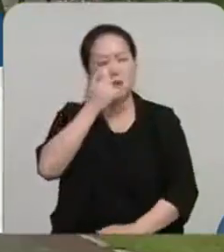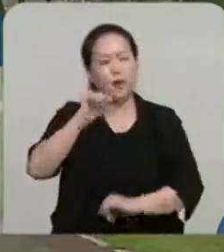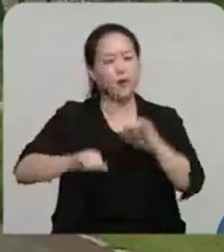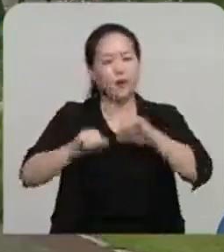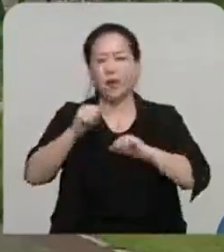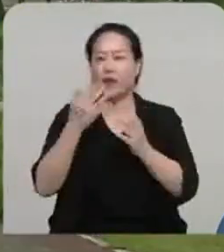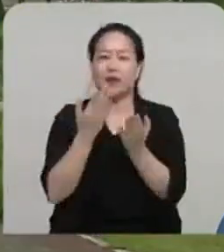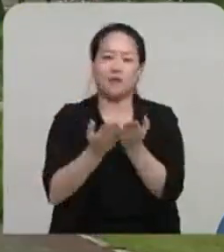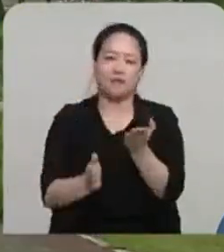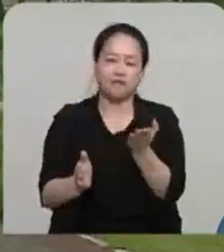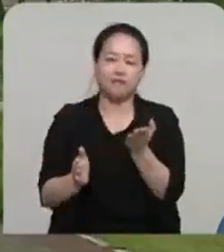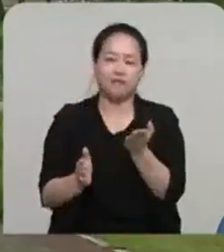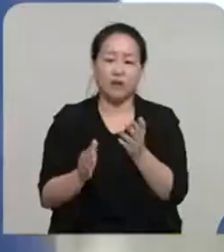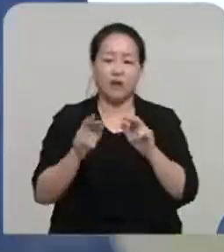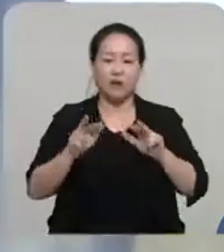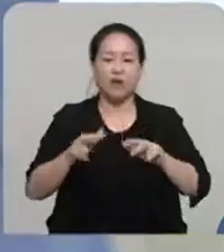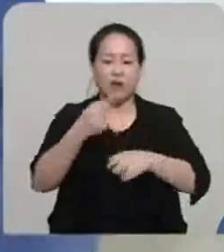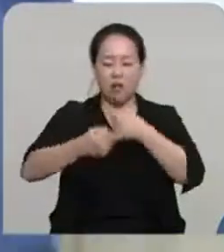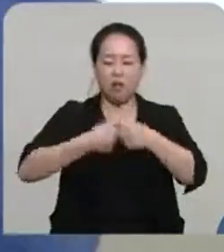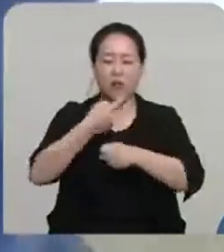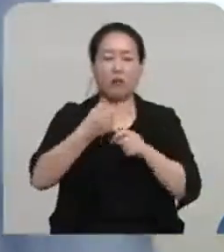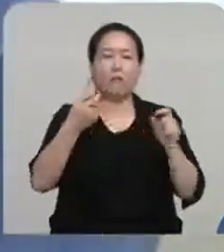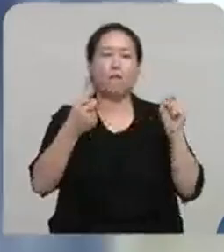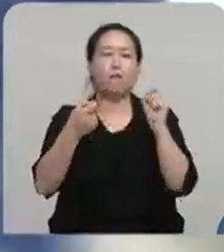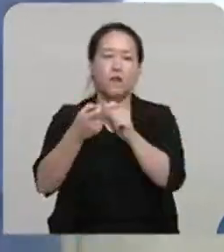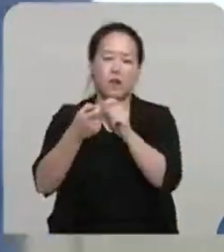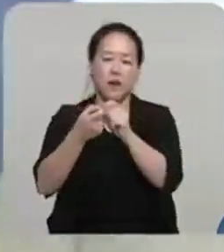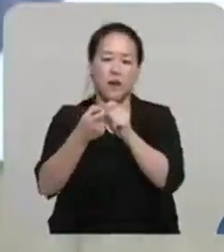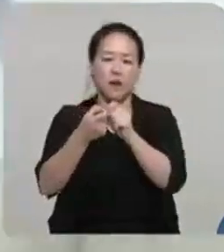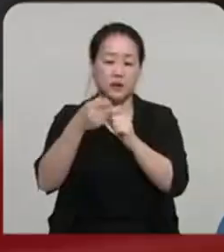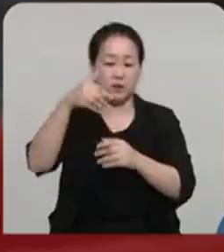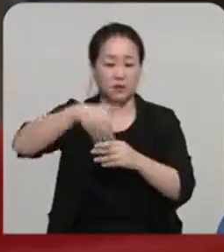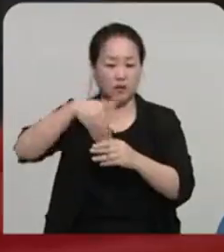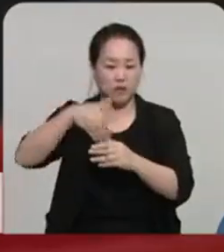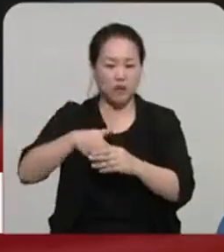이제 1년이 채 남지 않은 제22대 총선 비례의원들이 전북 출마에